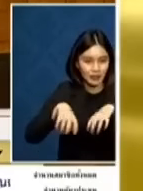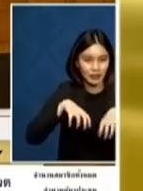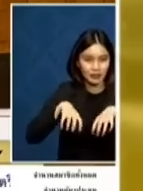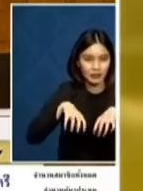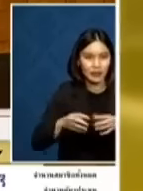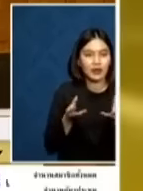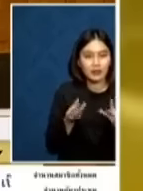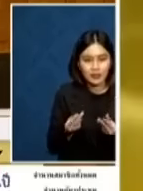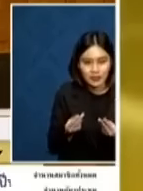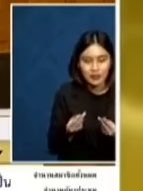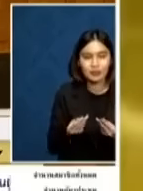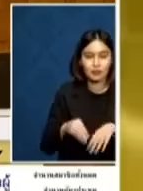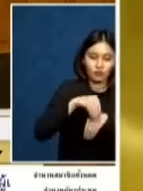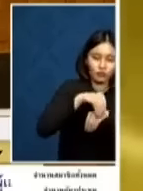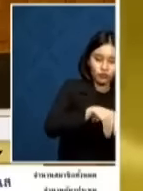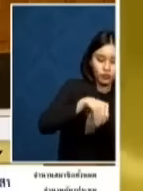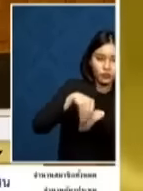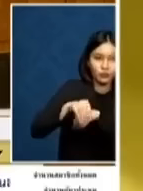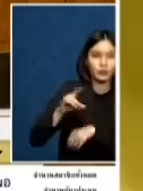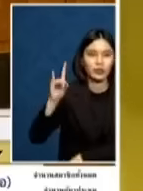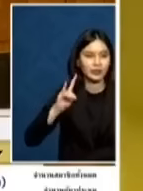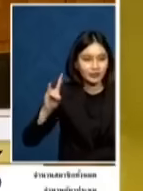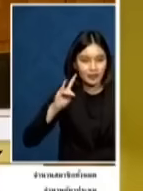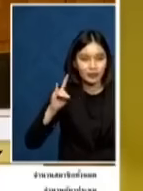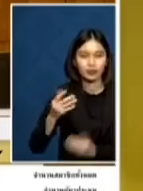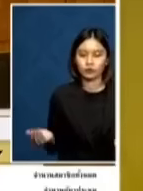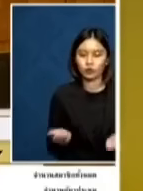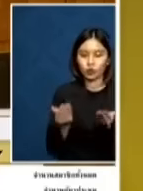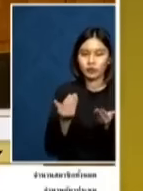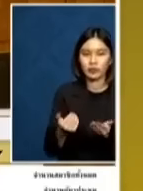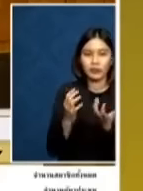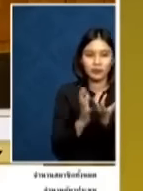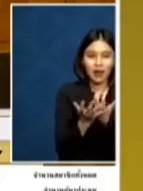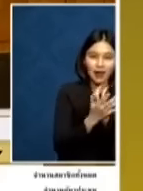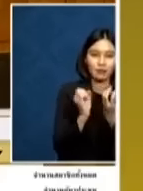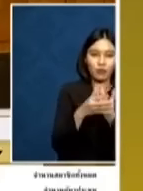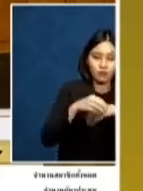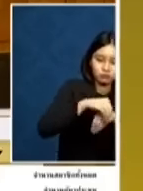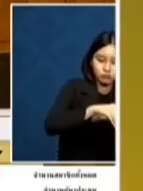เดือนกรกฎาคมแต่เมื่อวานนี้ตลาดหุ้นก็ยัง ไม่ฟื้น